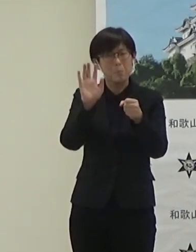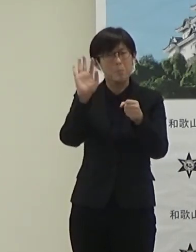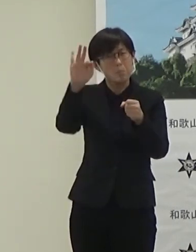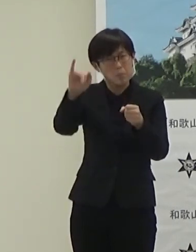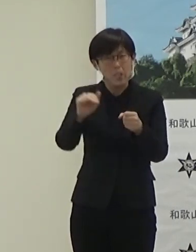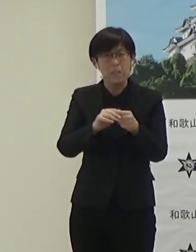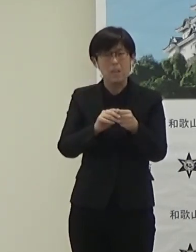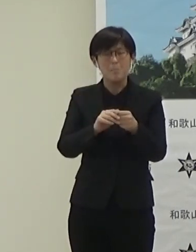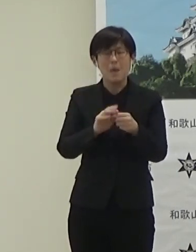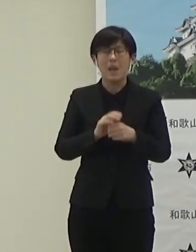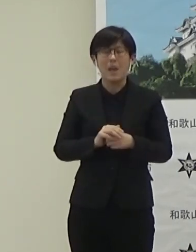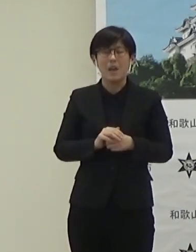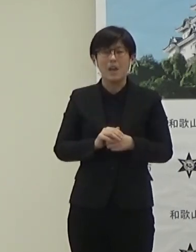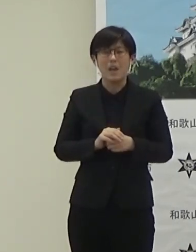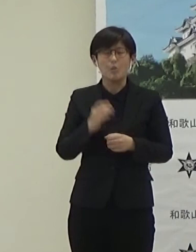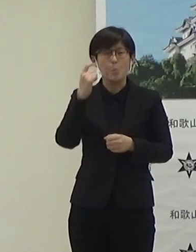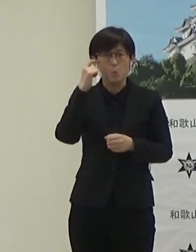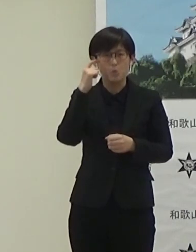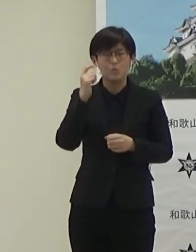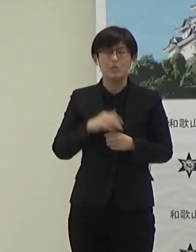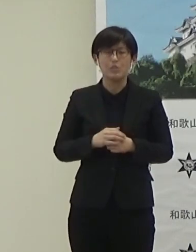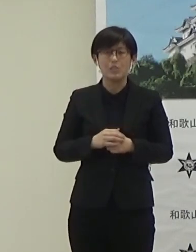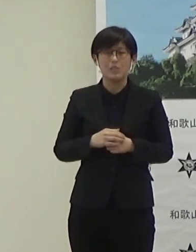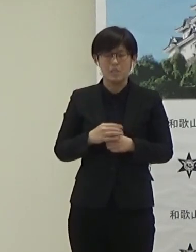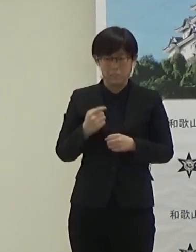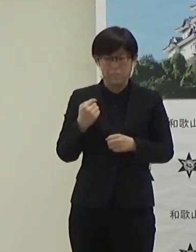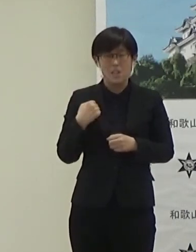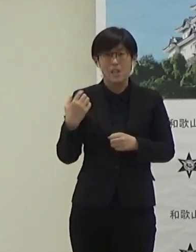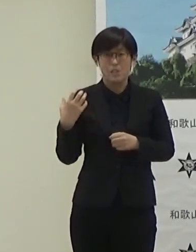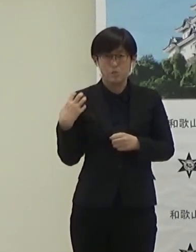私少なくとも就任してから８年